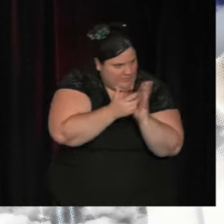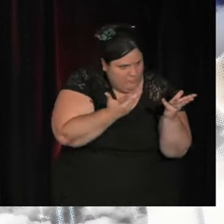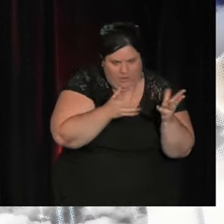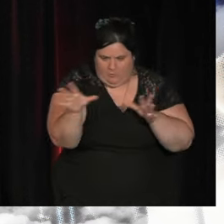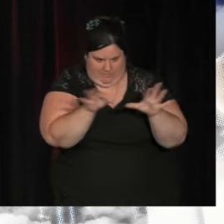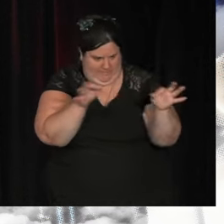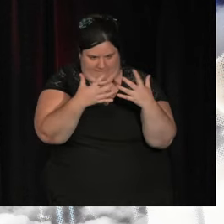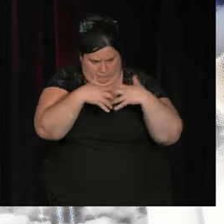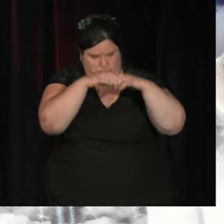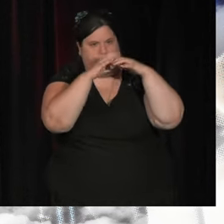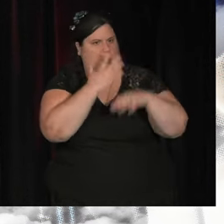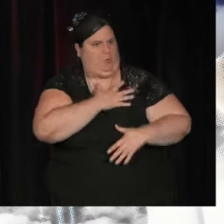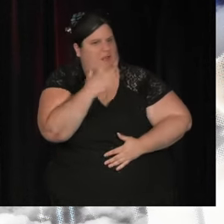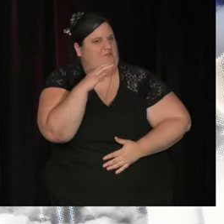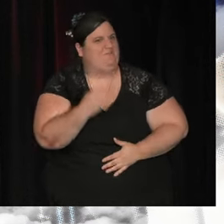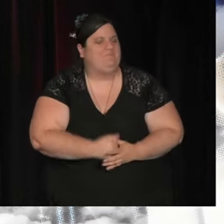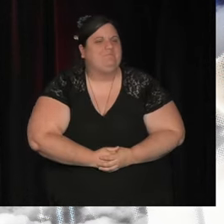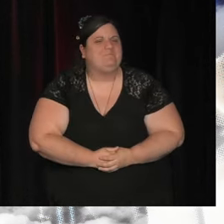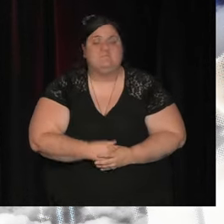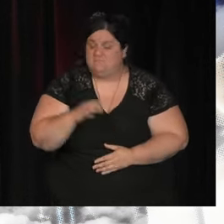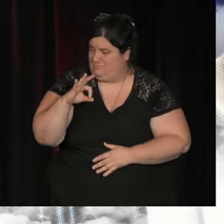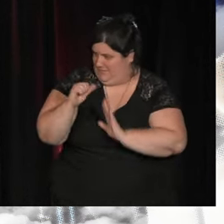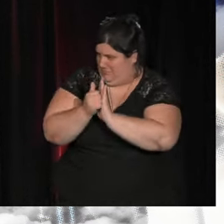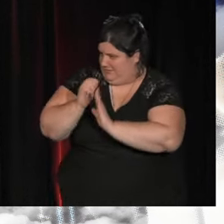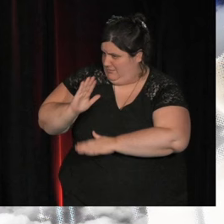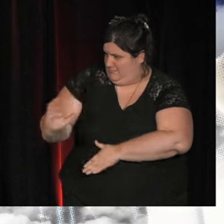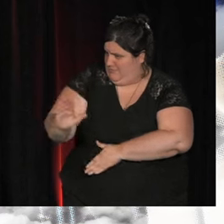Il y a un autre enjeu, au-delà de toutes les capacités des personnages, c'est vraiment la mobilité.